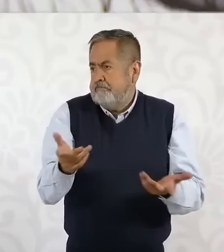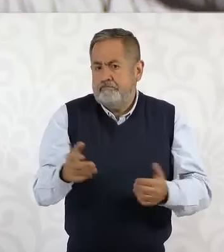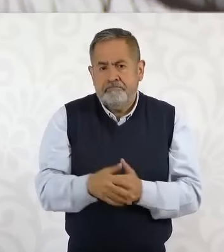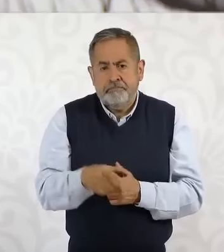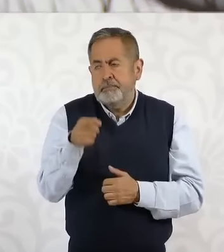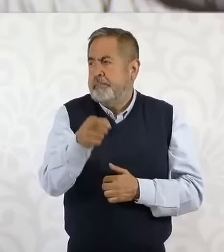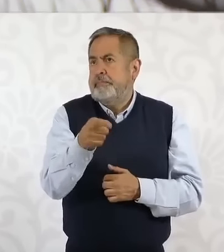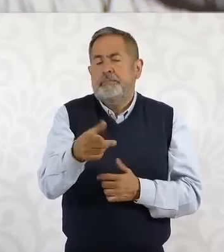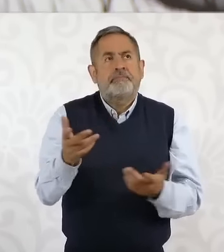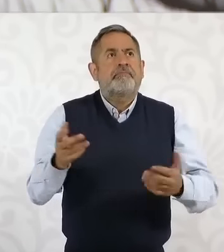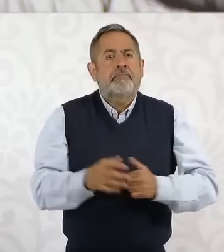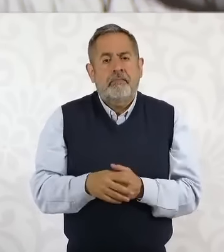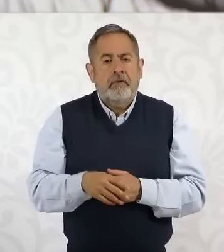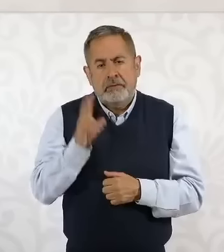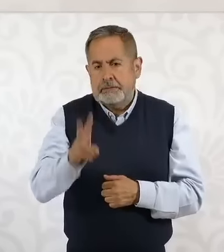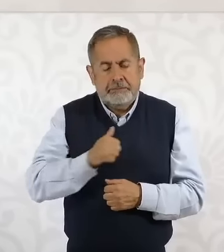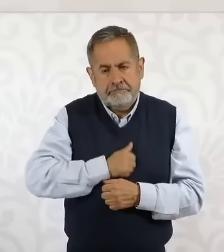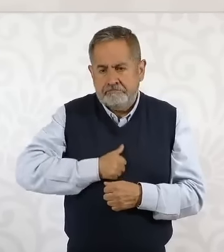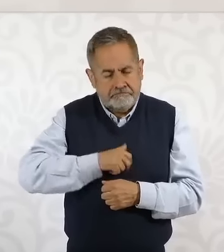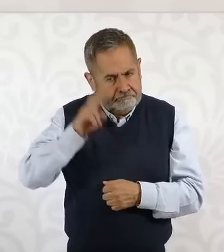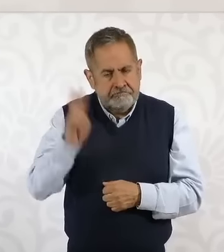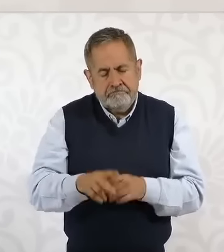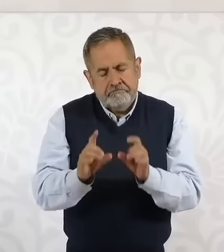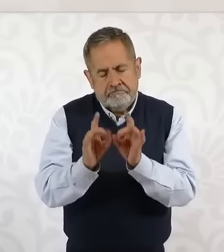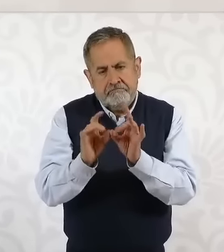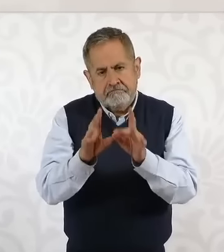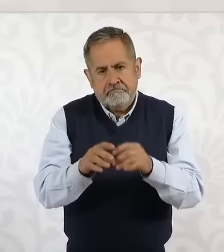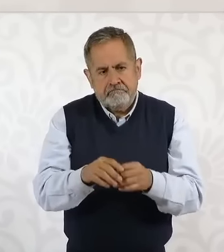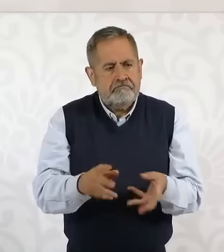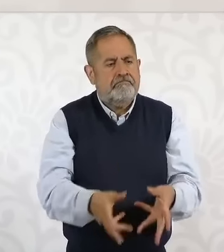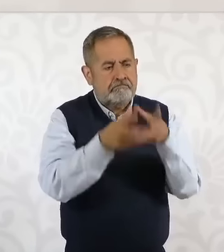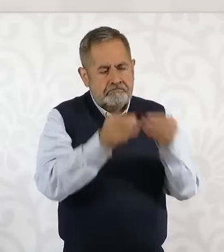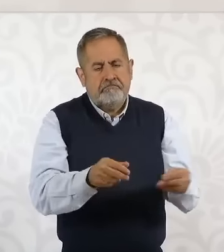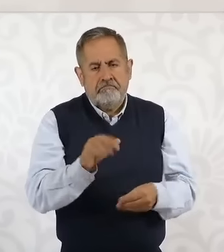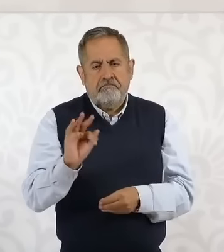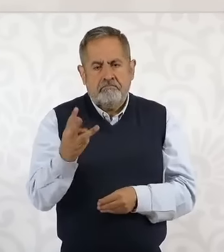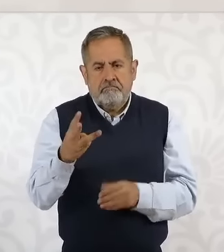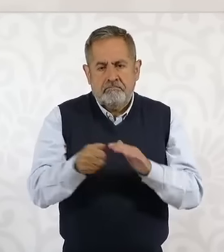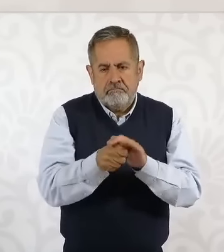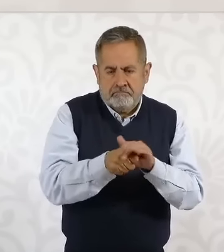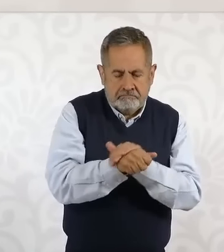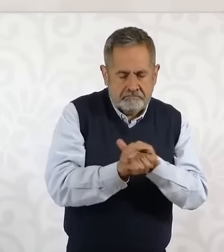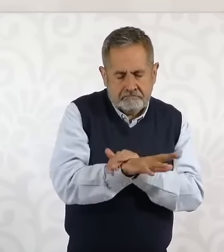este lamentable y doloroso caso de los de la desaparición de los 43 estudiantes de Ayotsin.